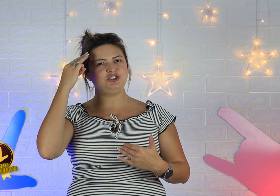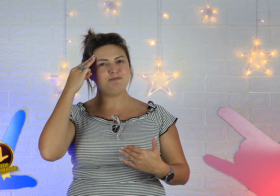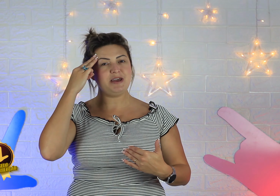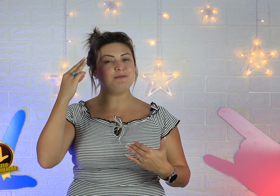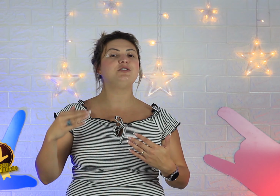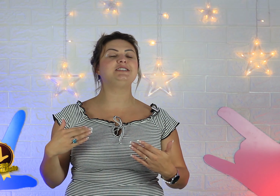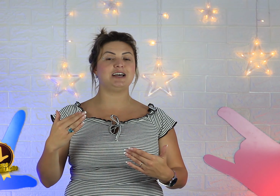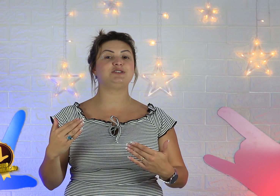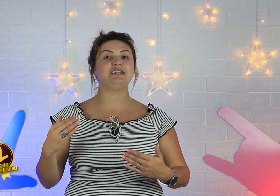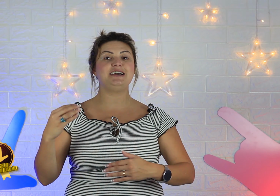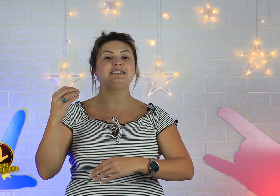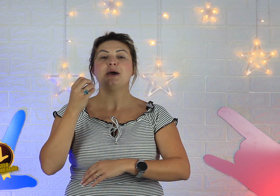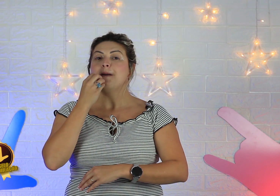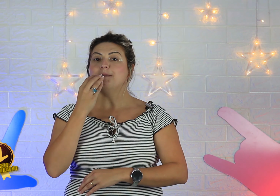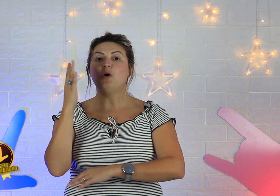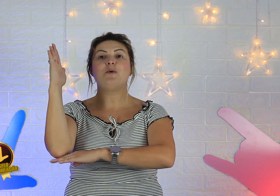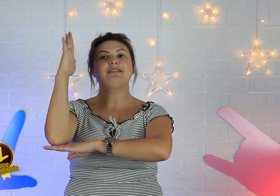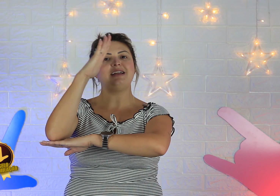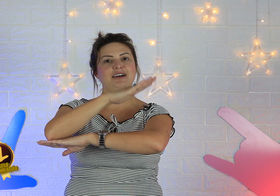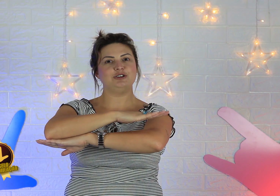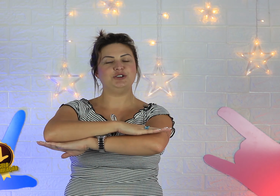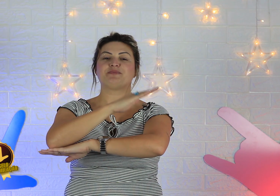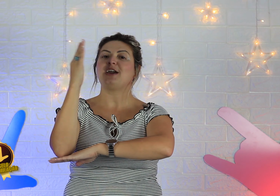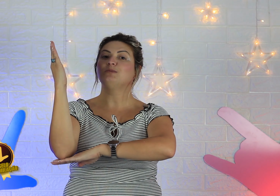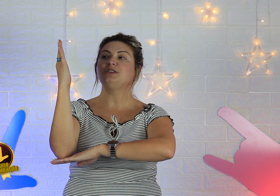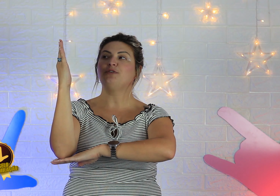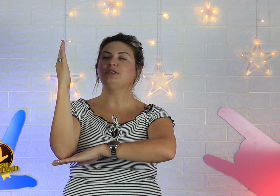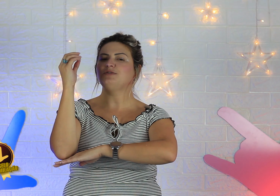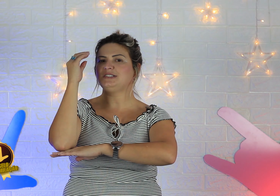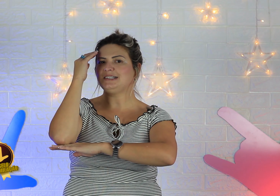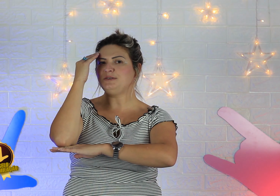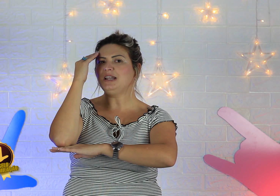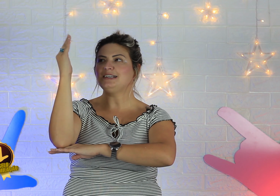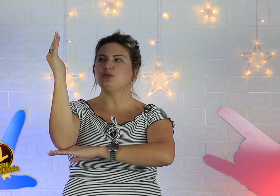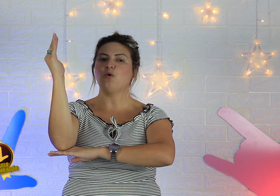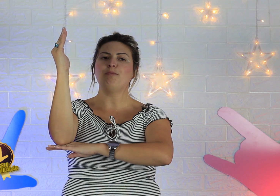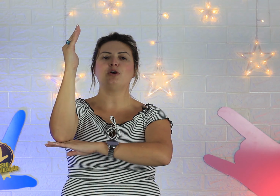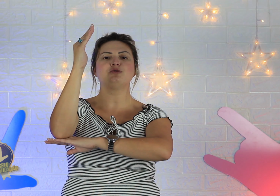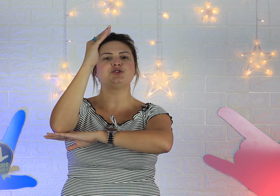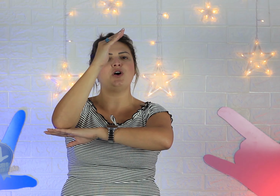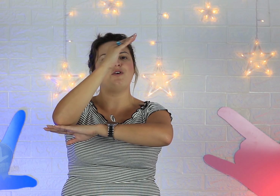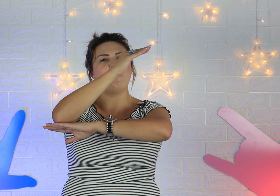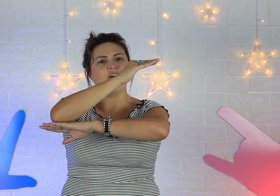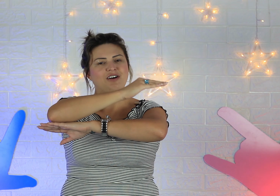o sinal para gente memorizar os sinais Boa tarde é como se fosse você assimilasse com o pôr do sol